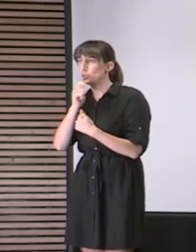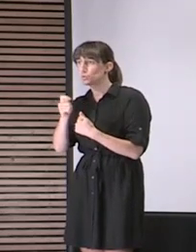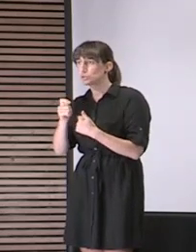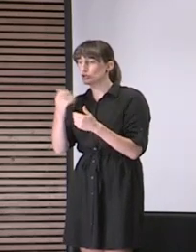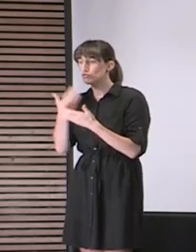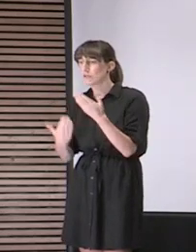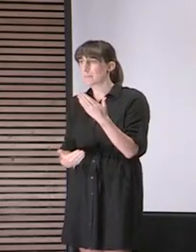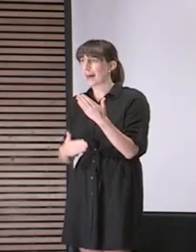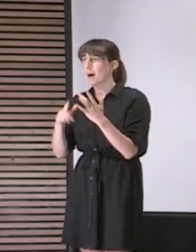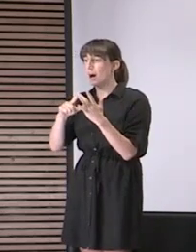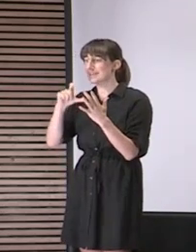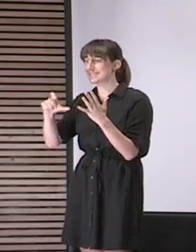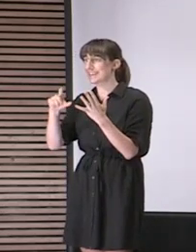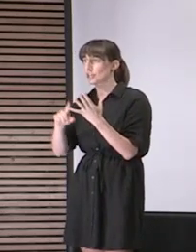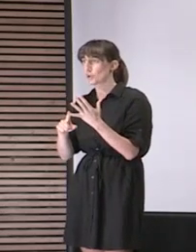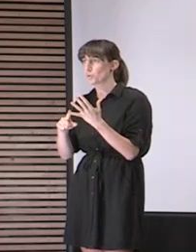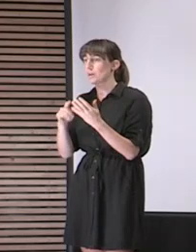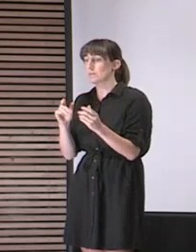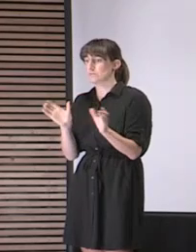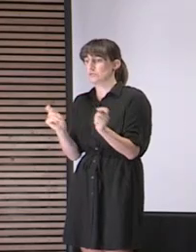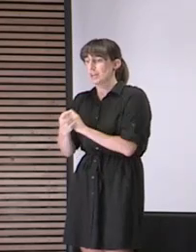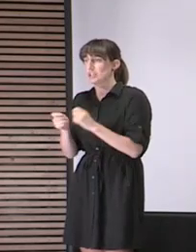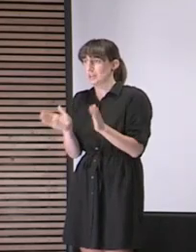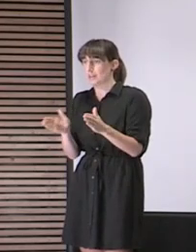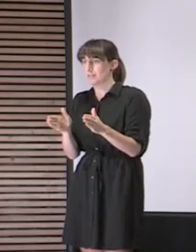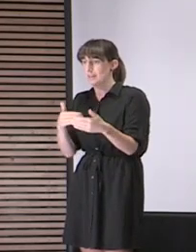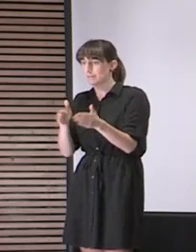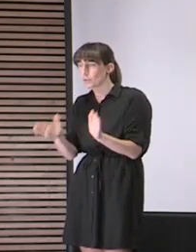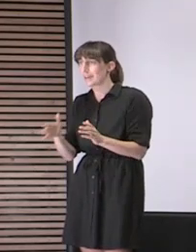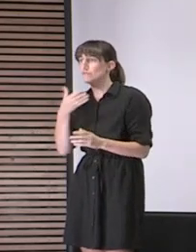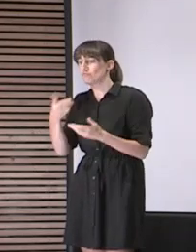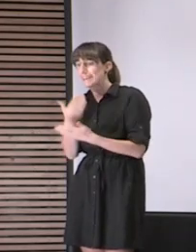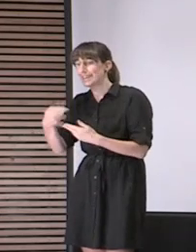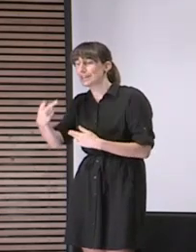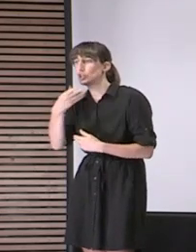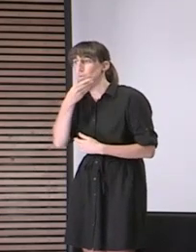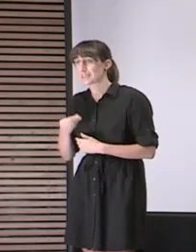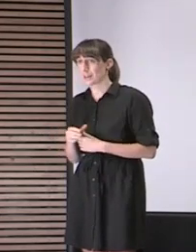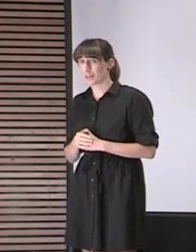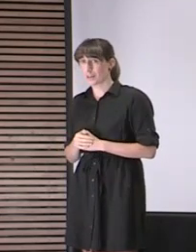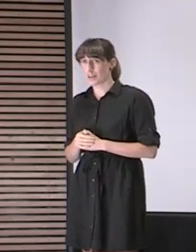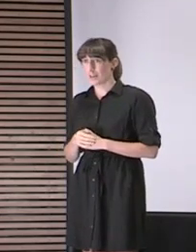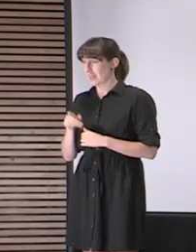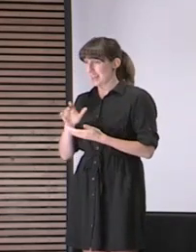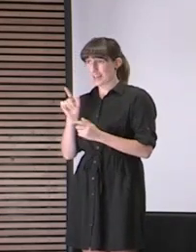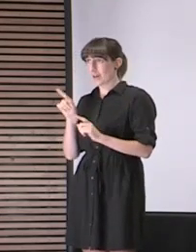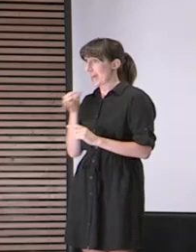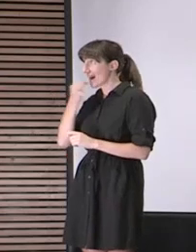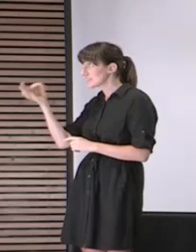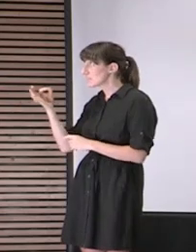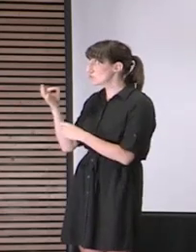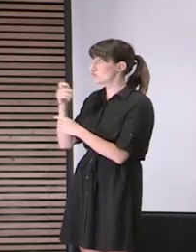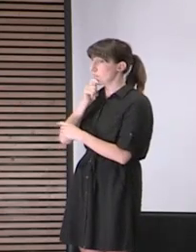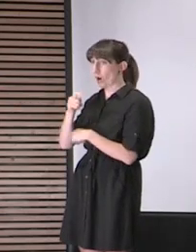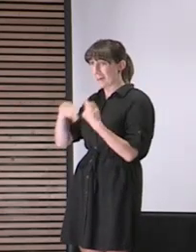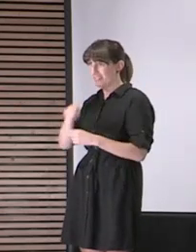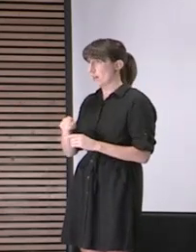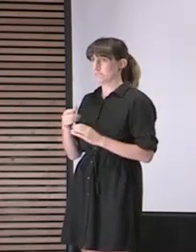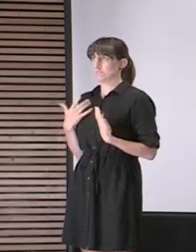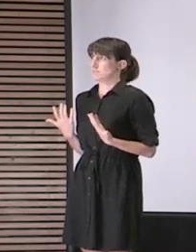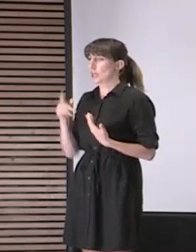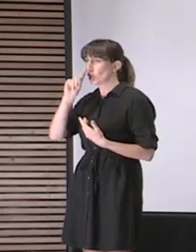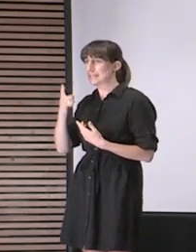trabajo, obviamente. Publicó un